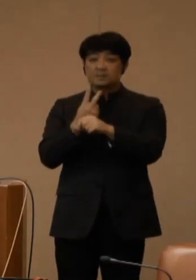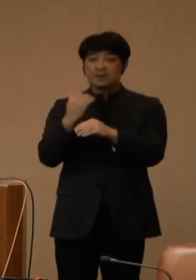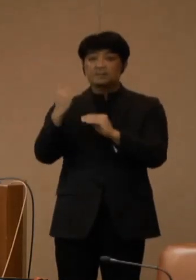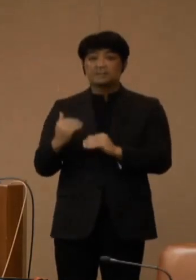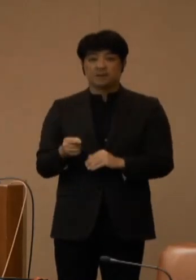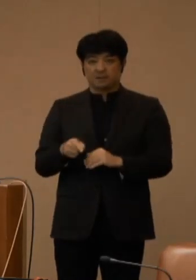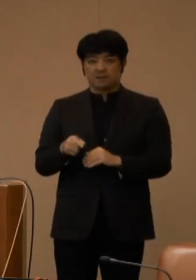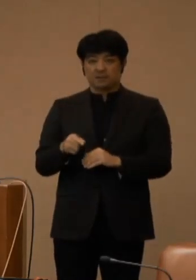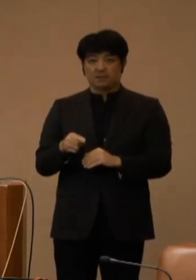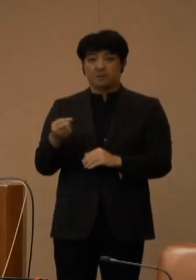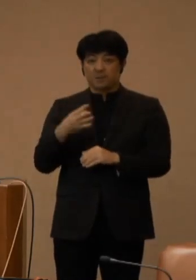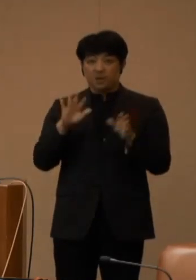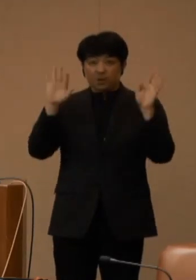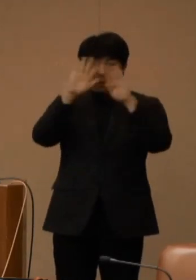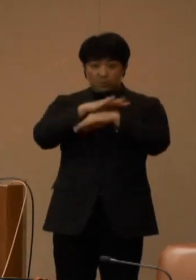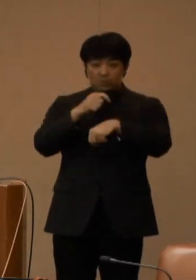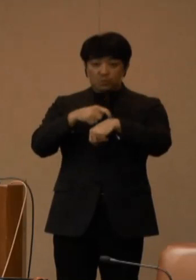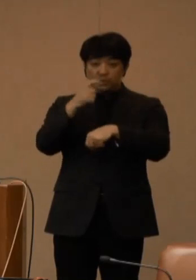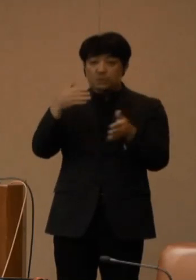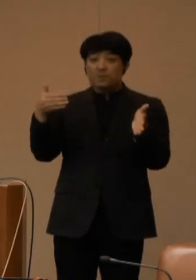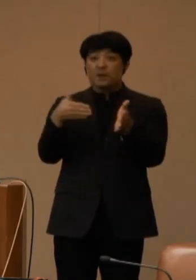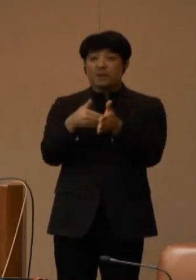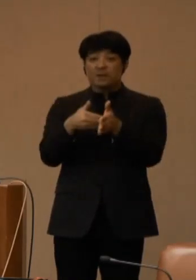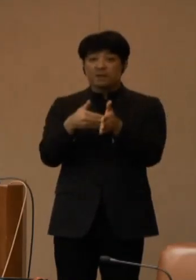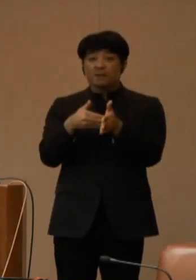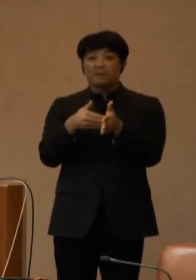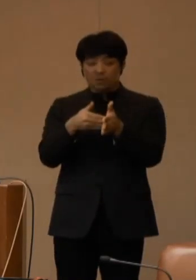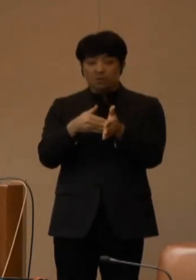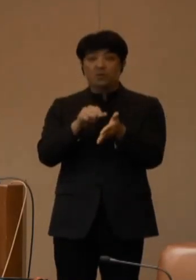会合は、解散を、お願いいたします。